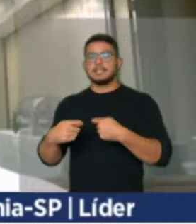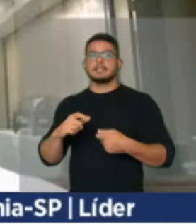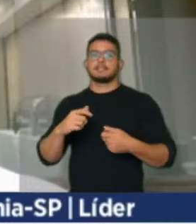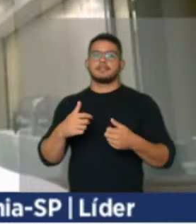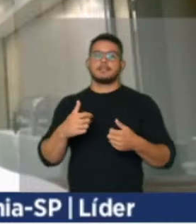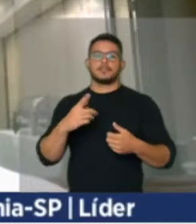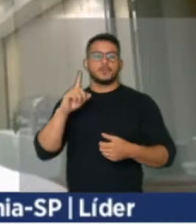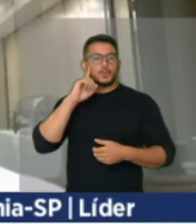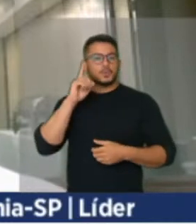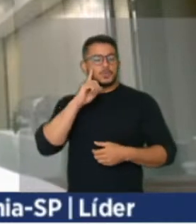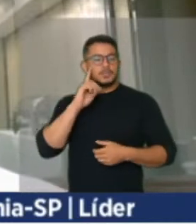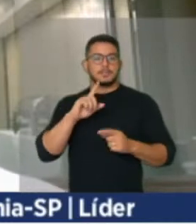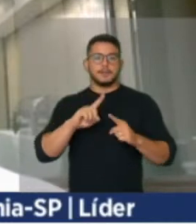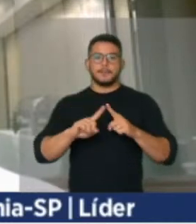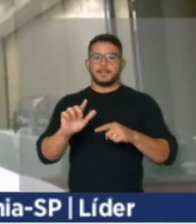SUFICIENTES E É A MENOR PROPORÇÃO ENTRE OS ENTES DA